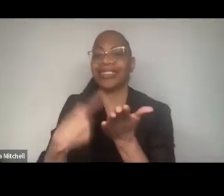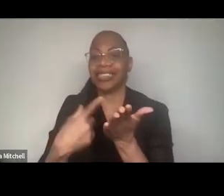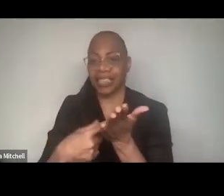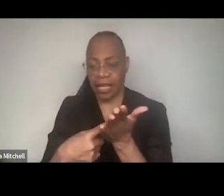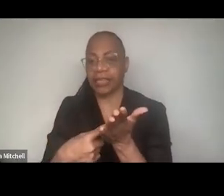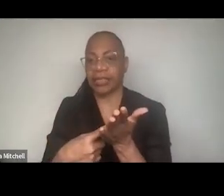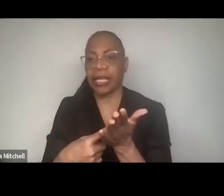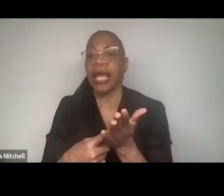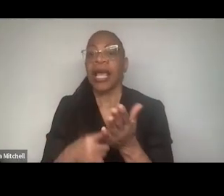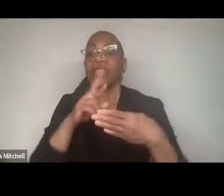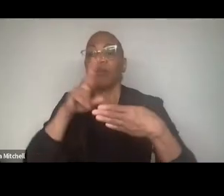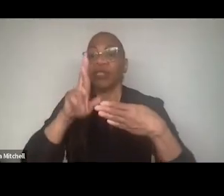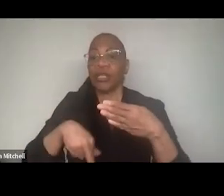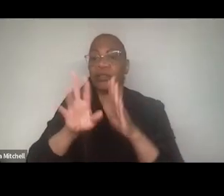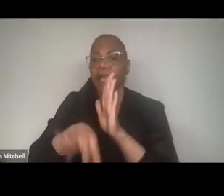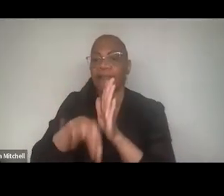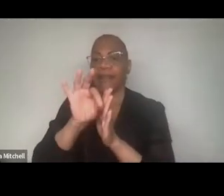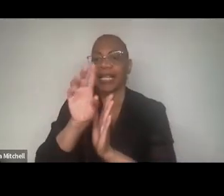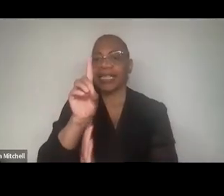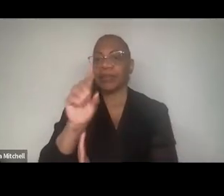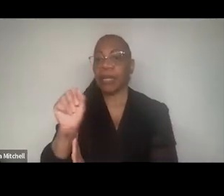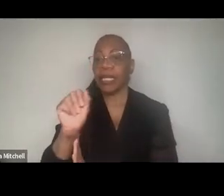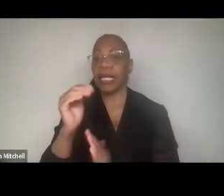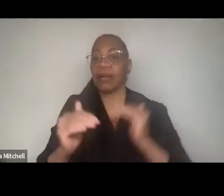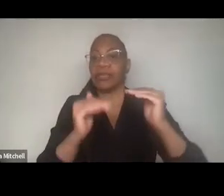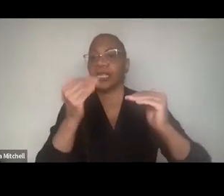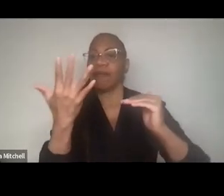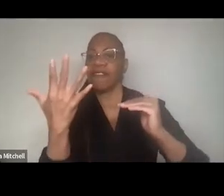que resulta en un hallazgo de discapacidad en el paso cinco del proceso de evaluación secuencial.